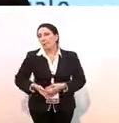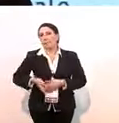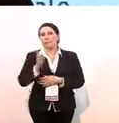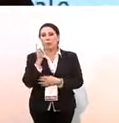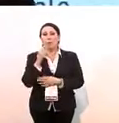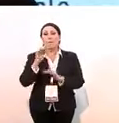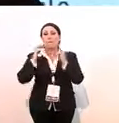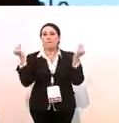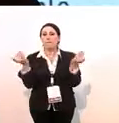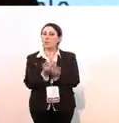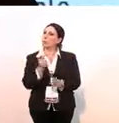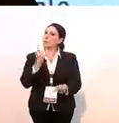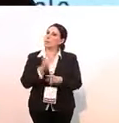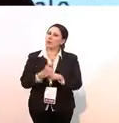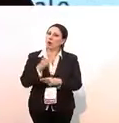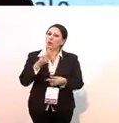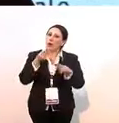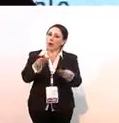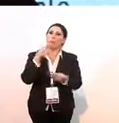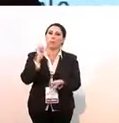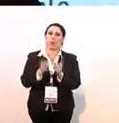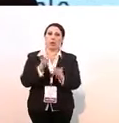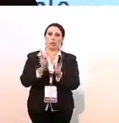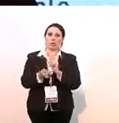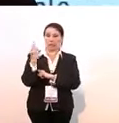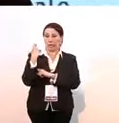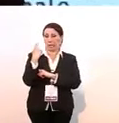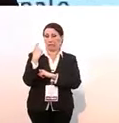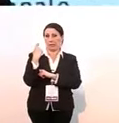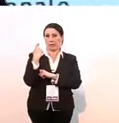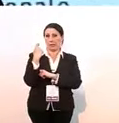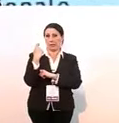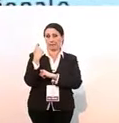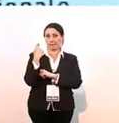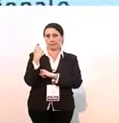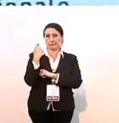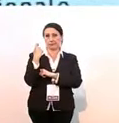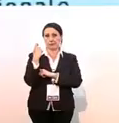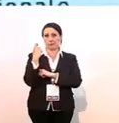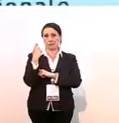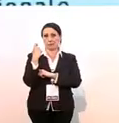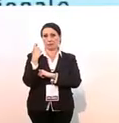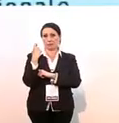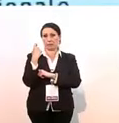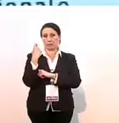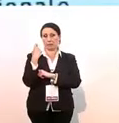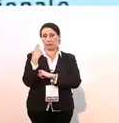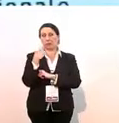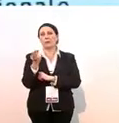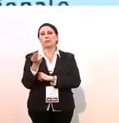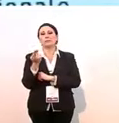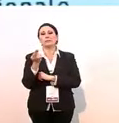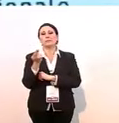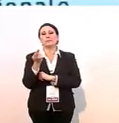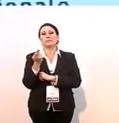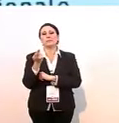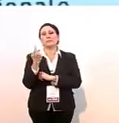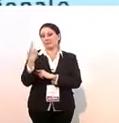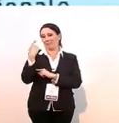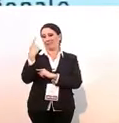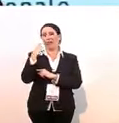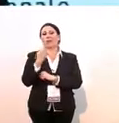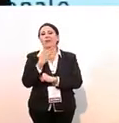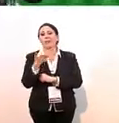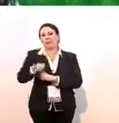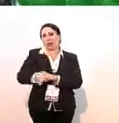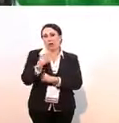di politica. Ieri durante una delle sessioni di lavoro Andrea Riccardi ha fatto un bellissimo